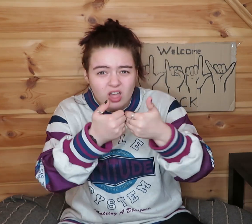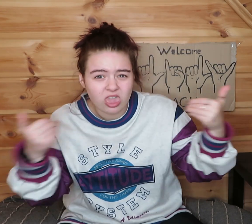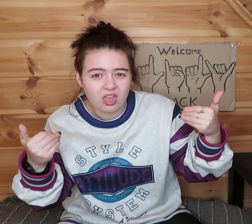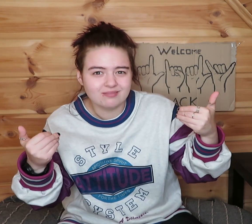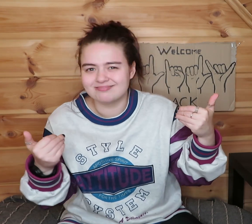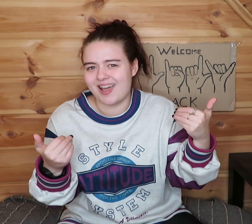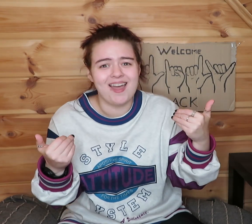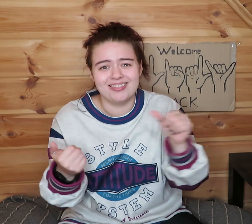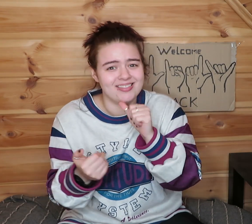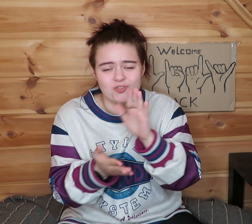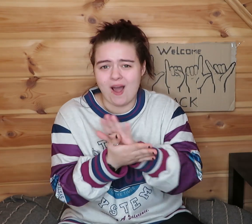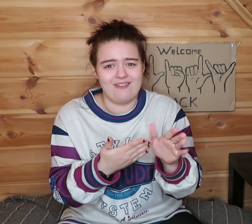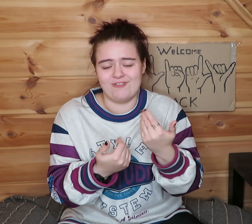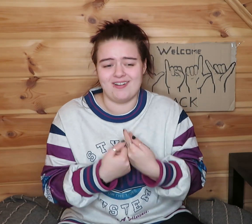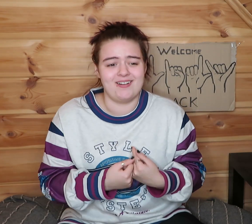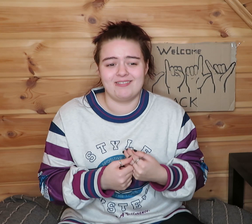Es klar so zu trennen.... Nein es ist nicht so einfach.